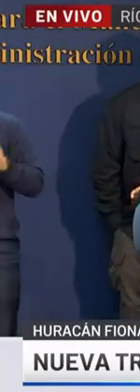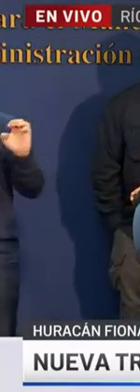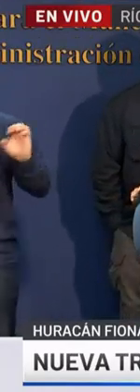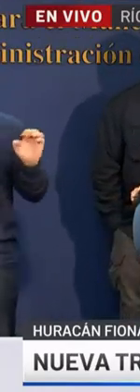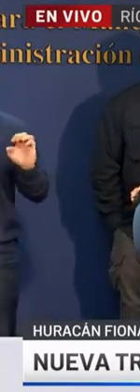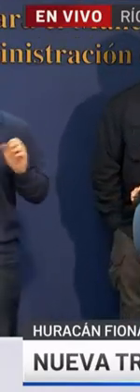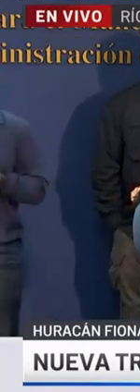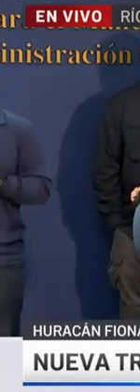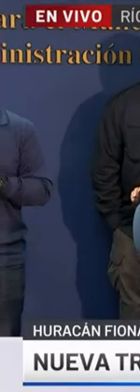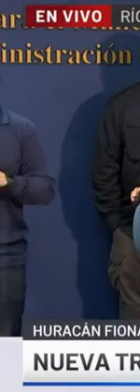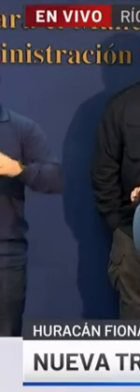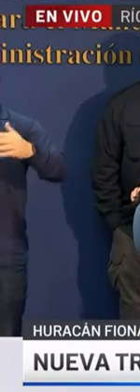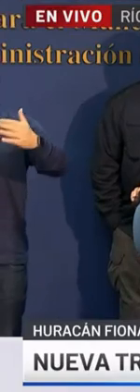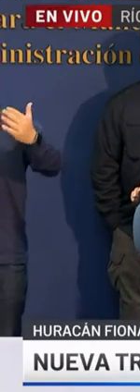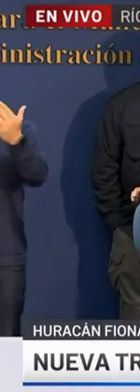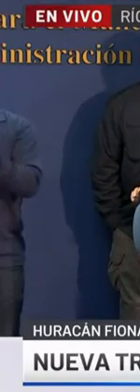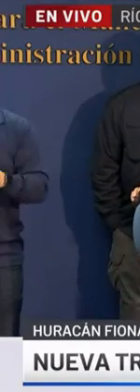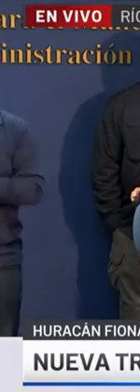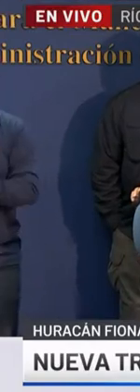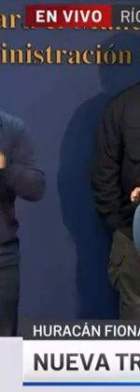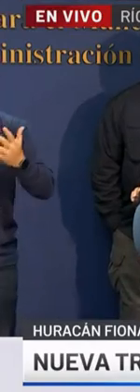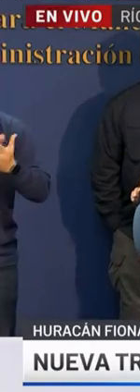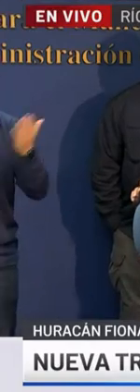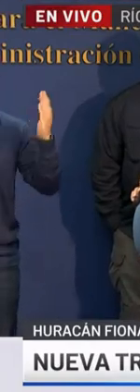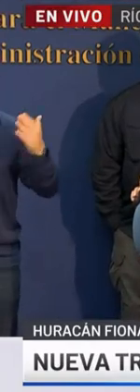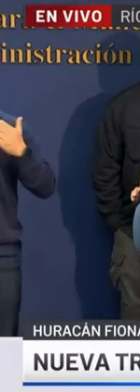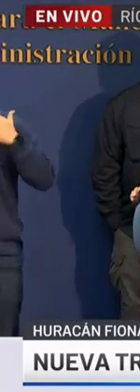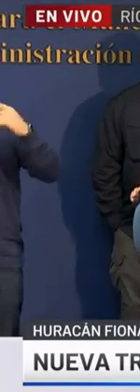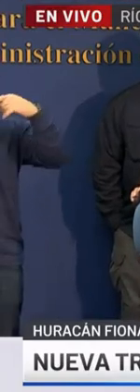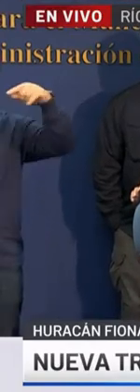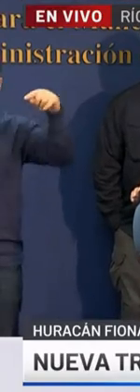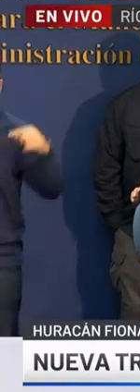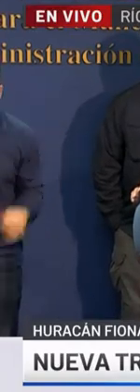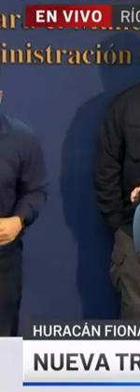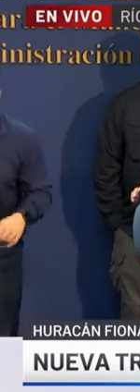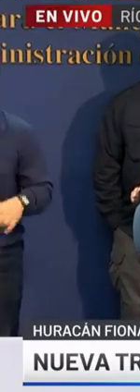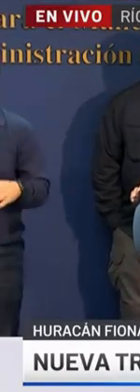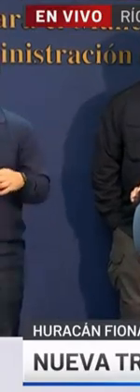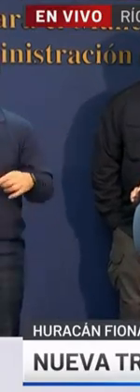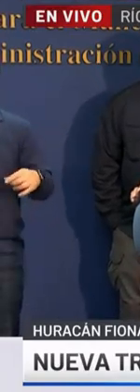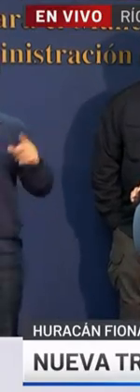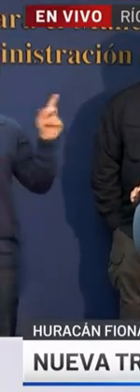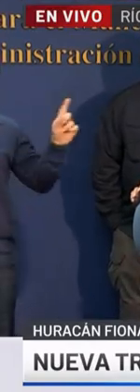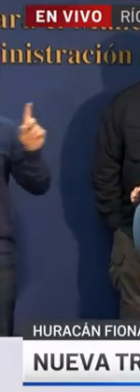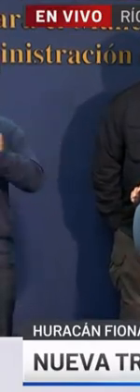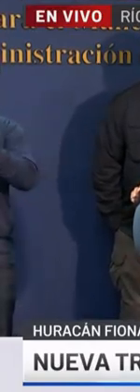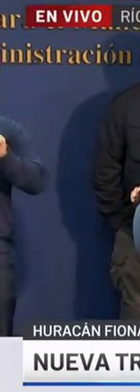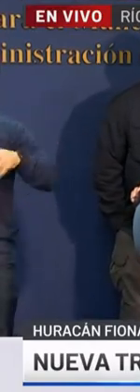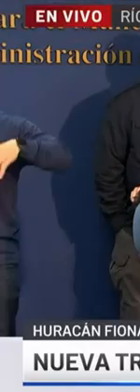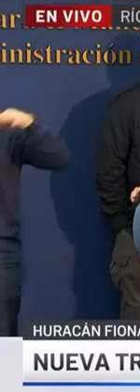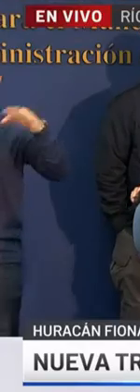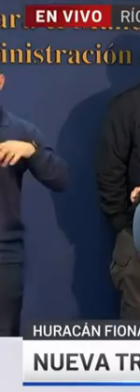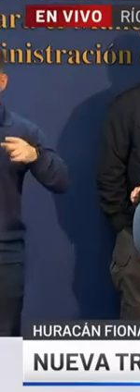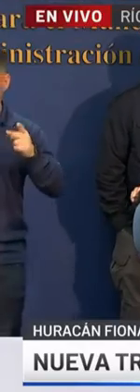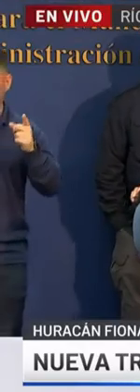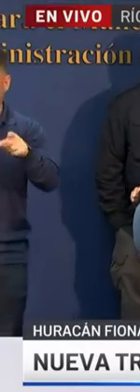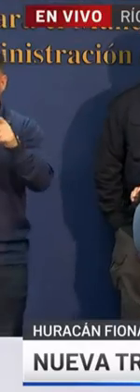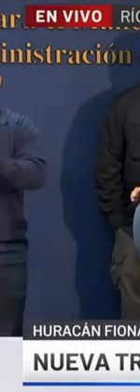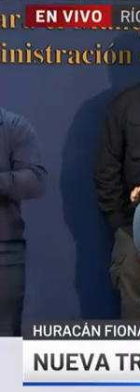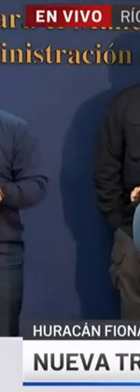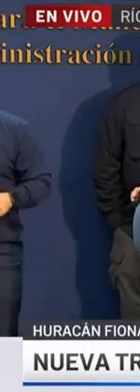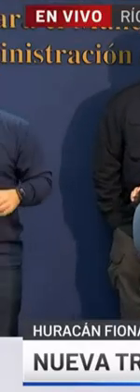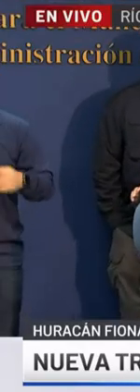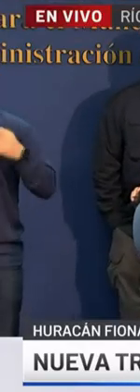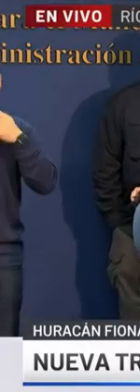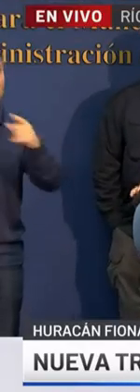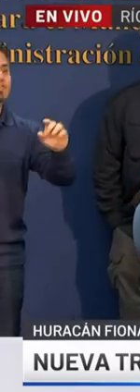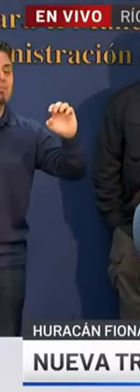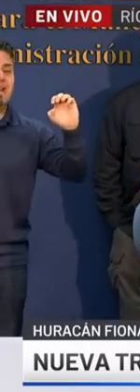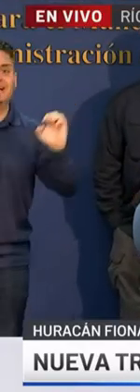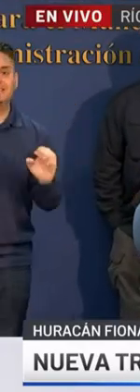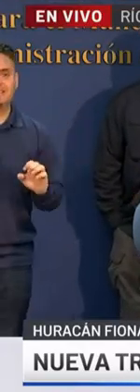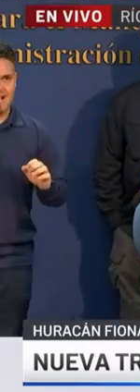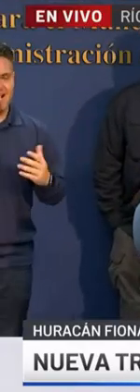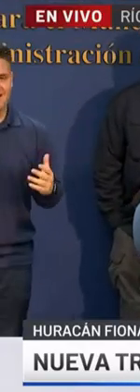QUE EL COMPAÑERO